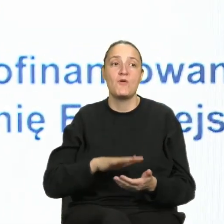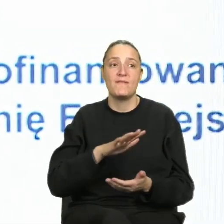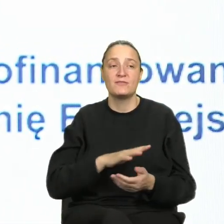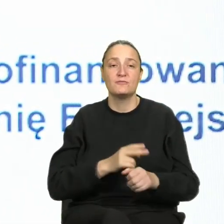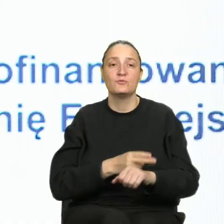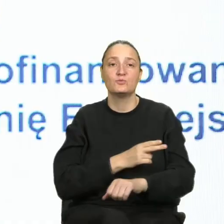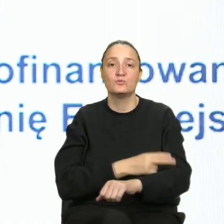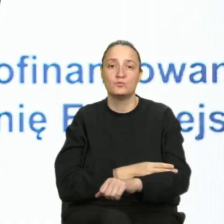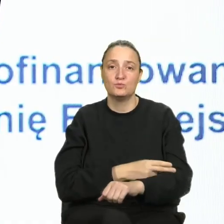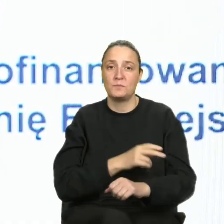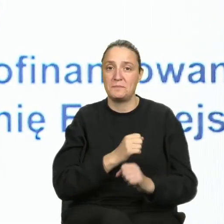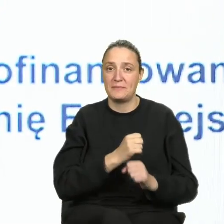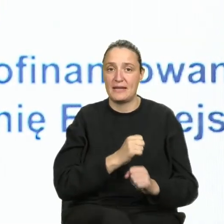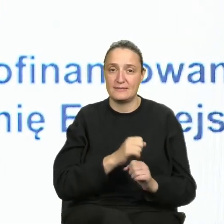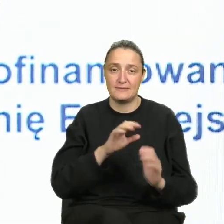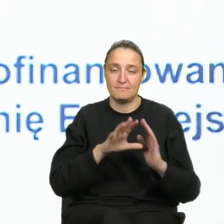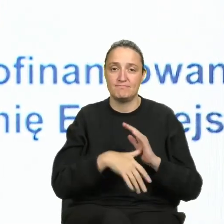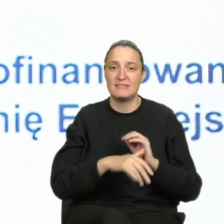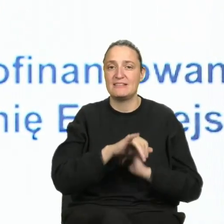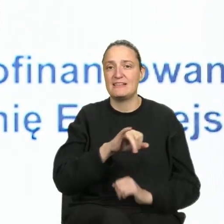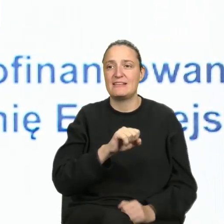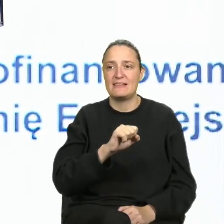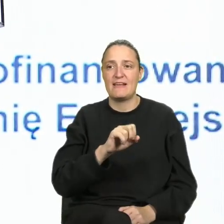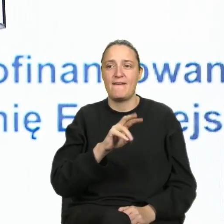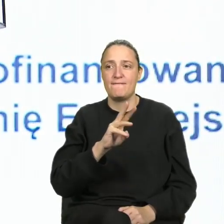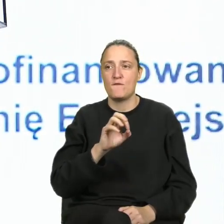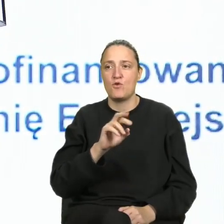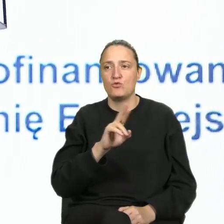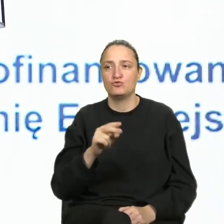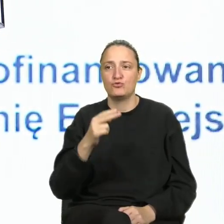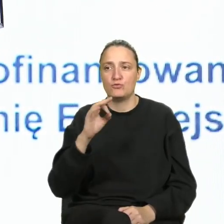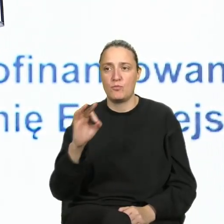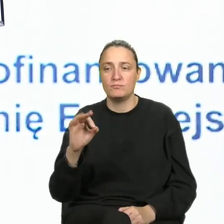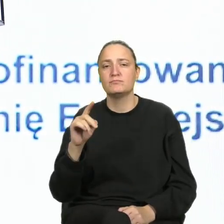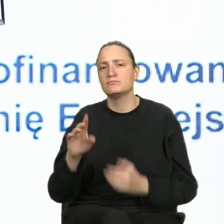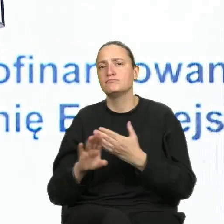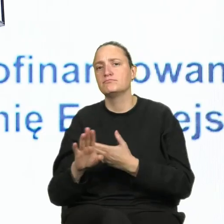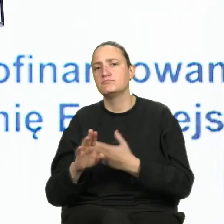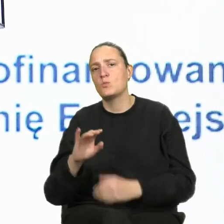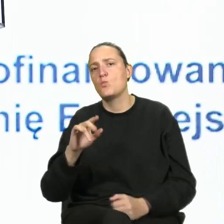a w jego imieniu nagrodę odbiera Pan Łukasz Curyło, dyrektor.